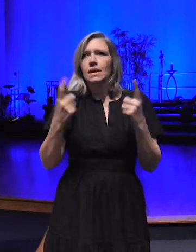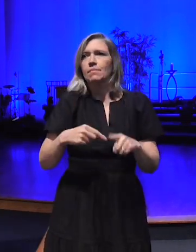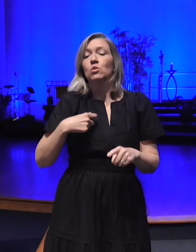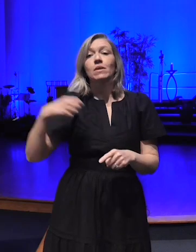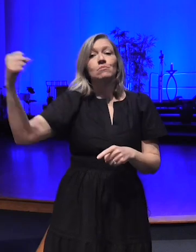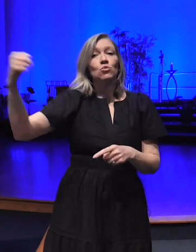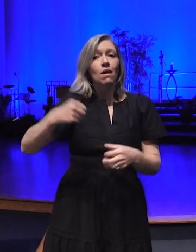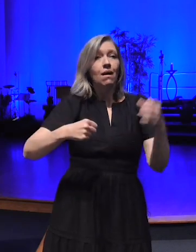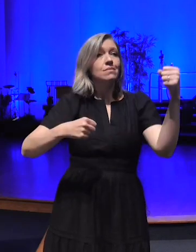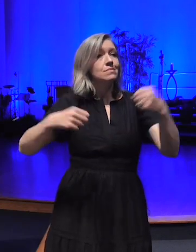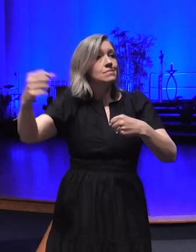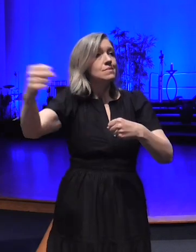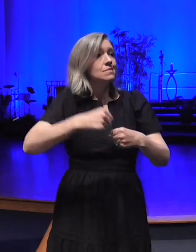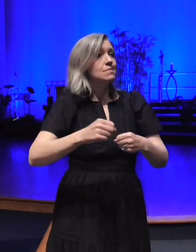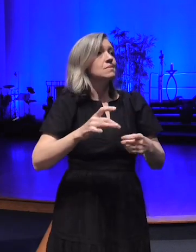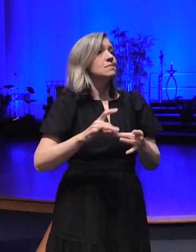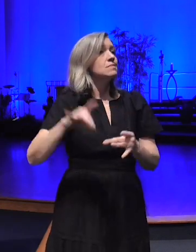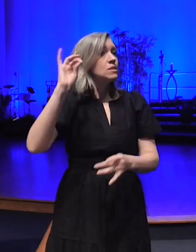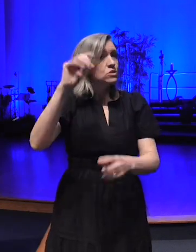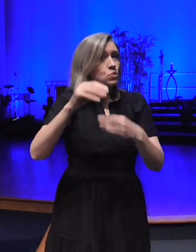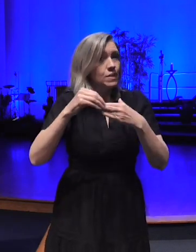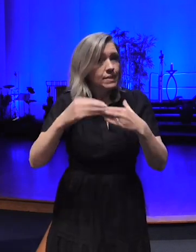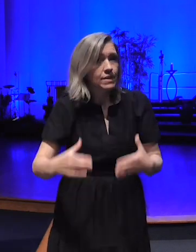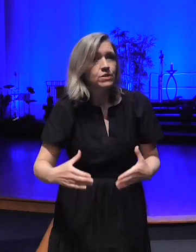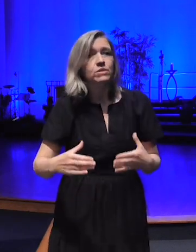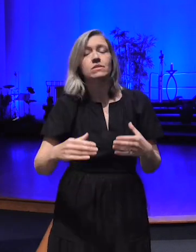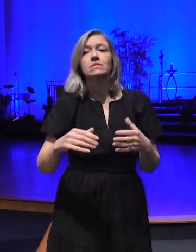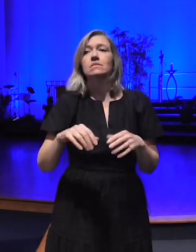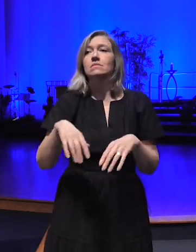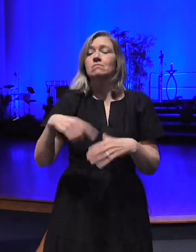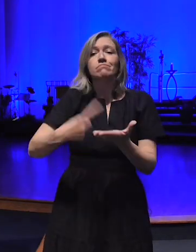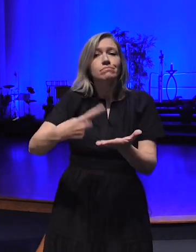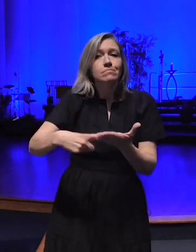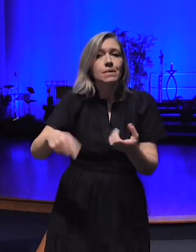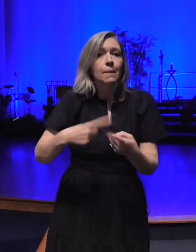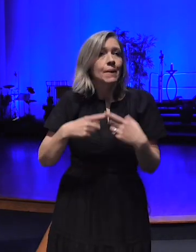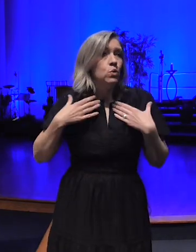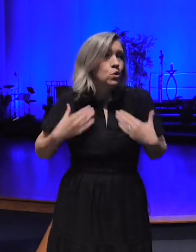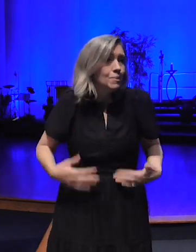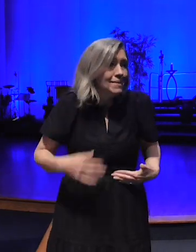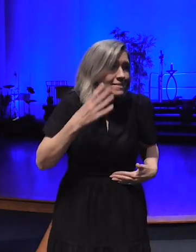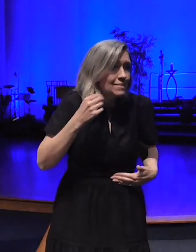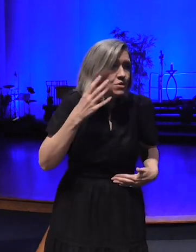deliberar sobre respuestas para la Humanidad y luego, a mitad de semana, llegaría el Dal Lama y eso